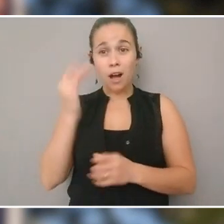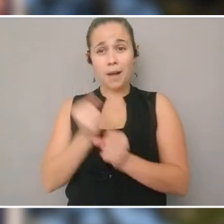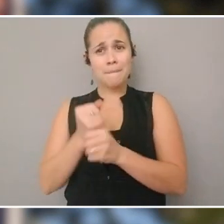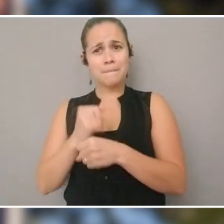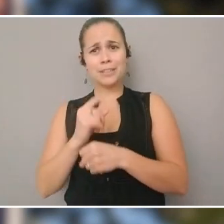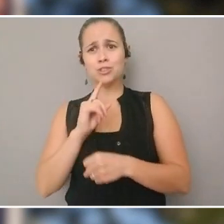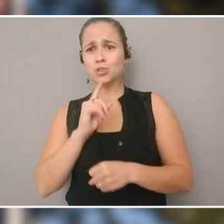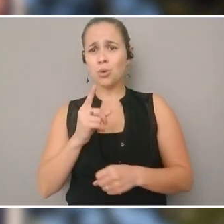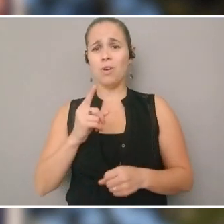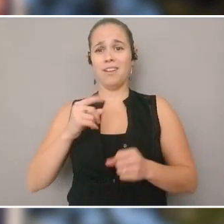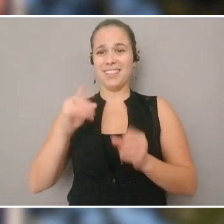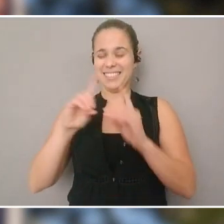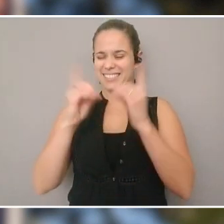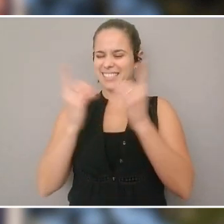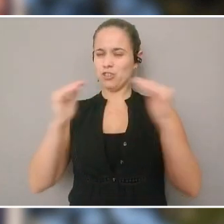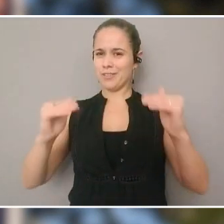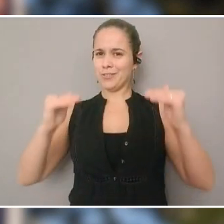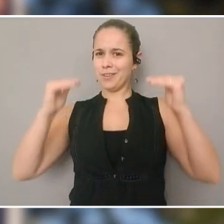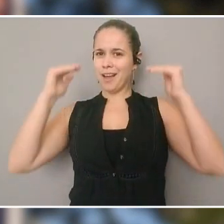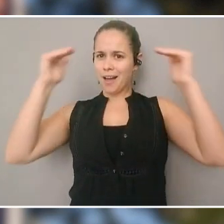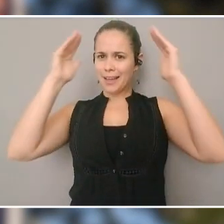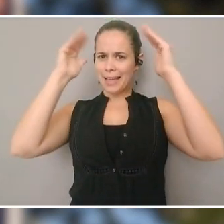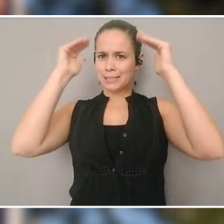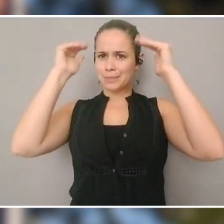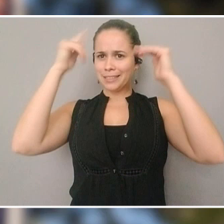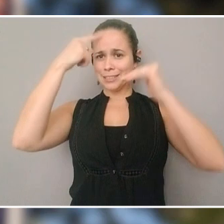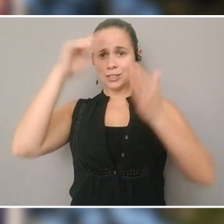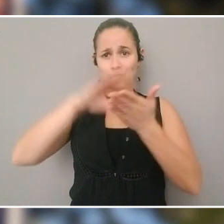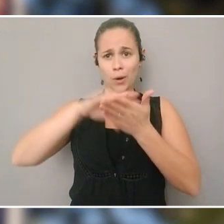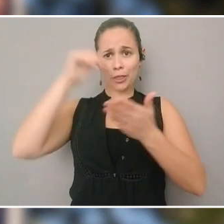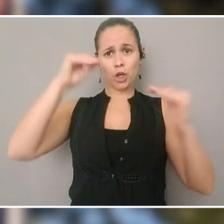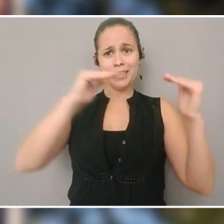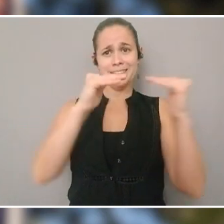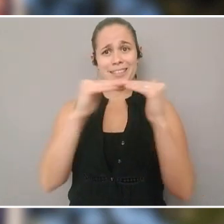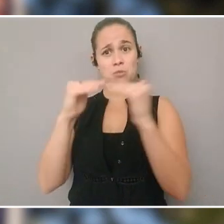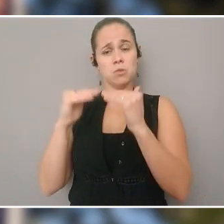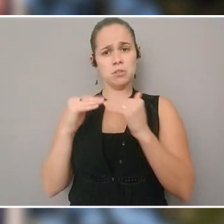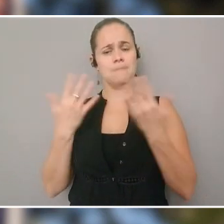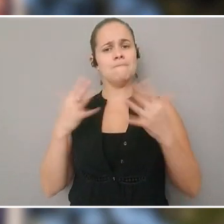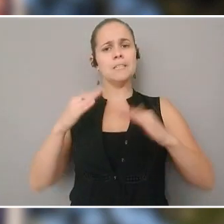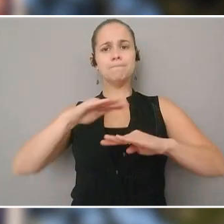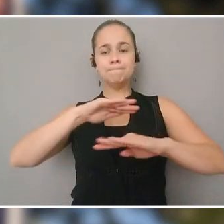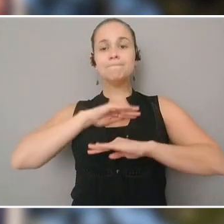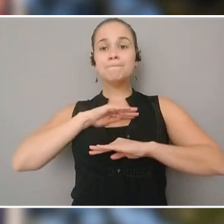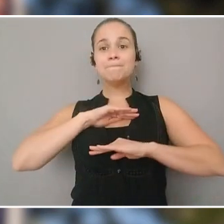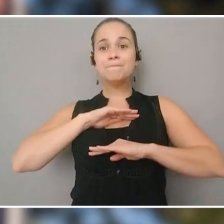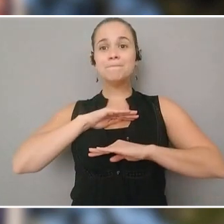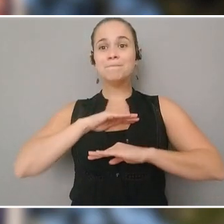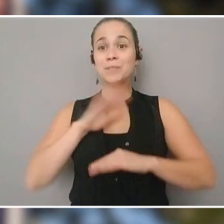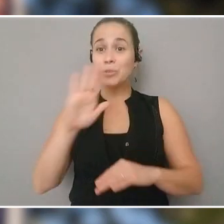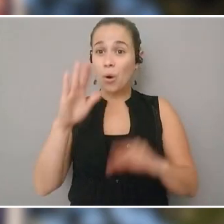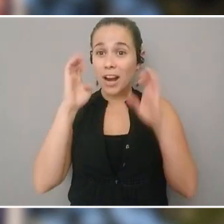Se cumplieron los estándares para la integridad del aprendizaje.